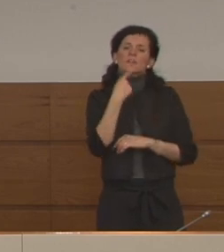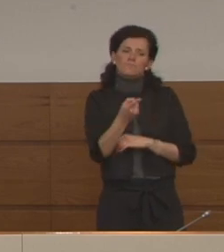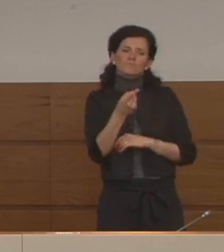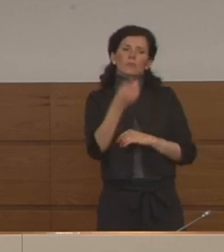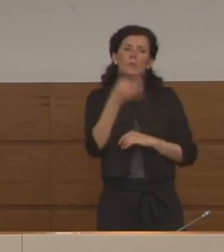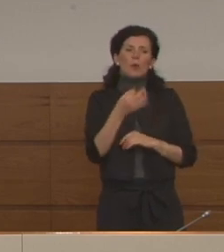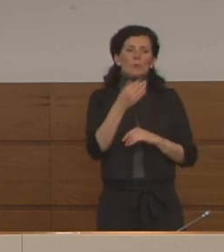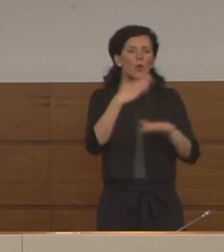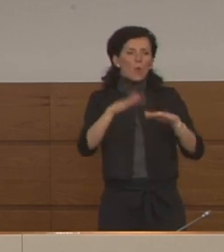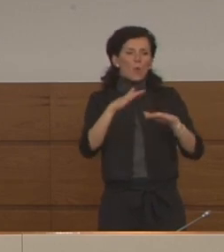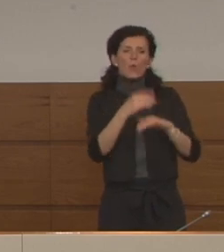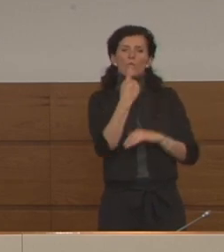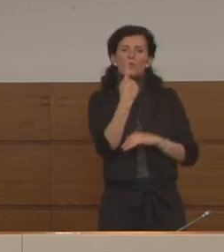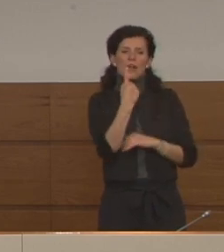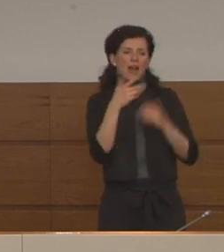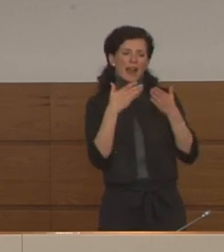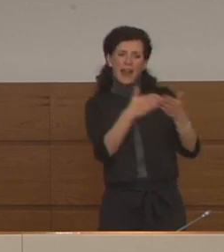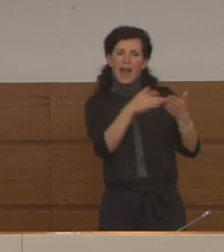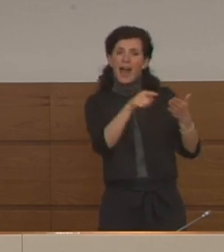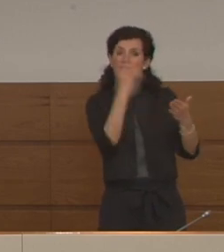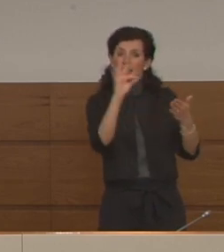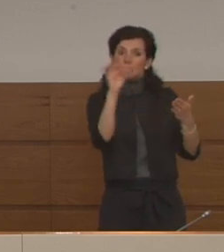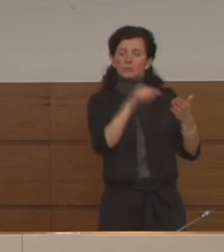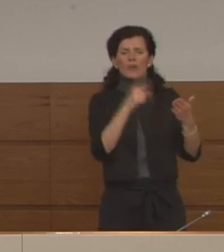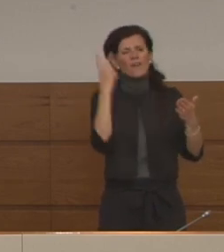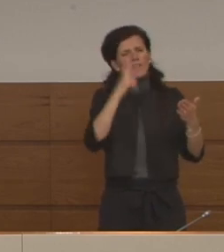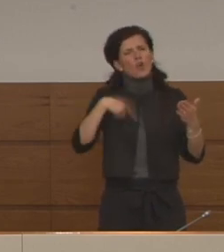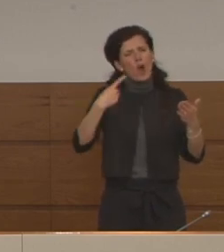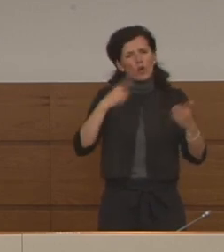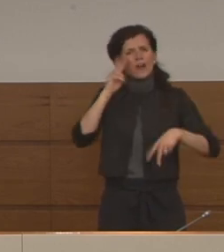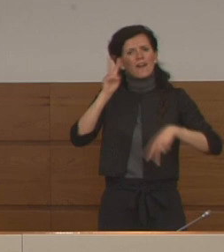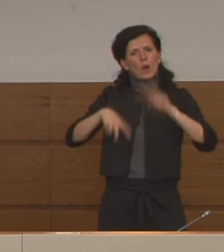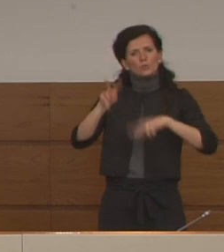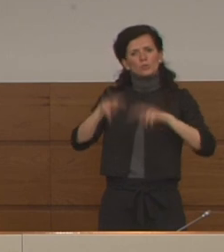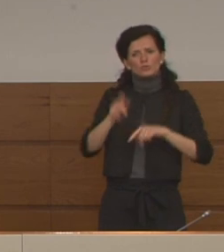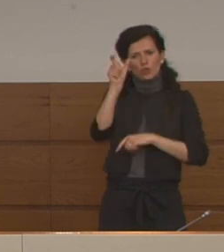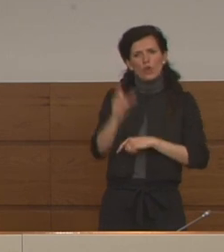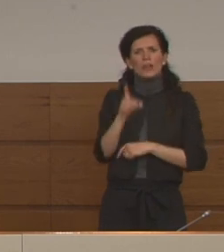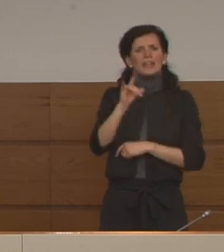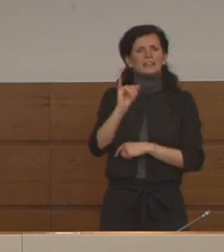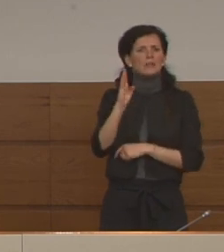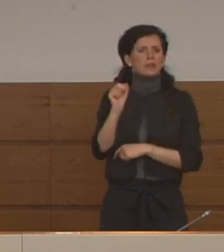in realtà ancora al vaglio del Soggetto Attuatore. Questo ci tenevo, per fare